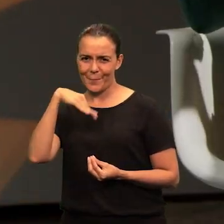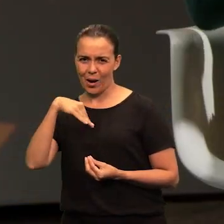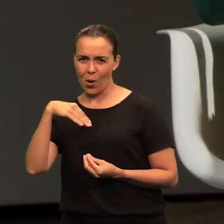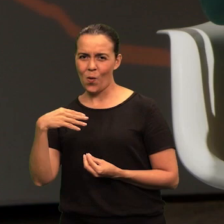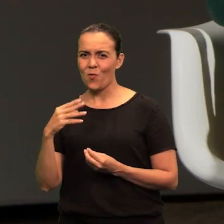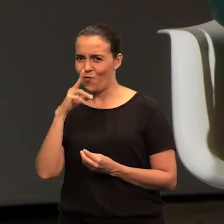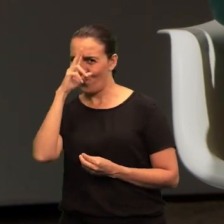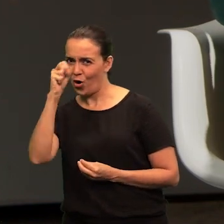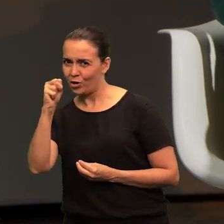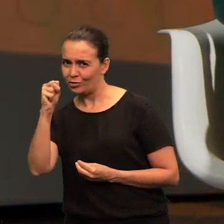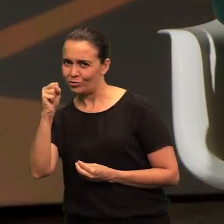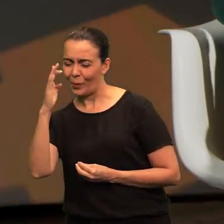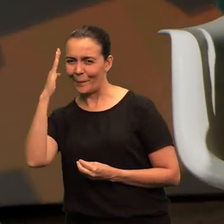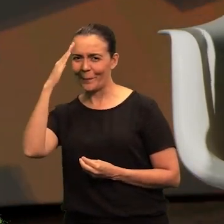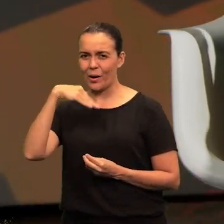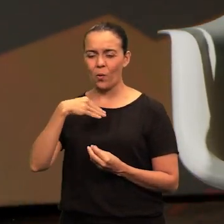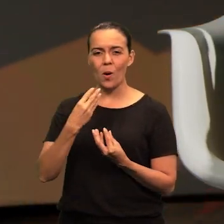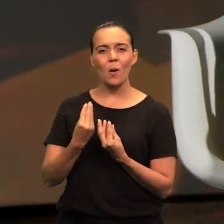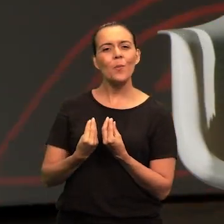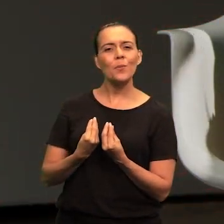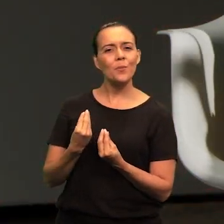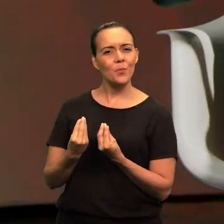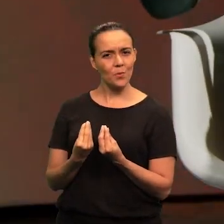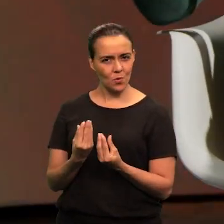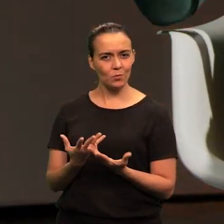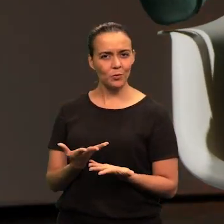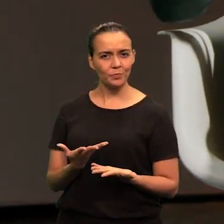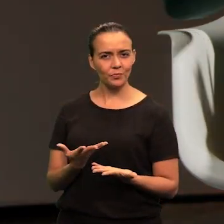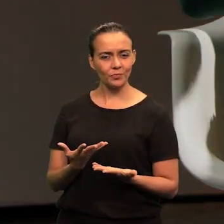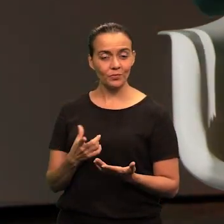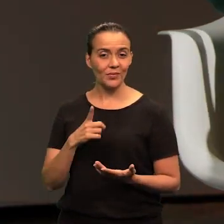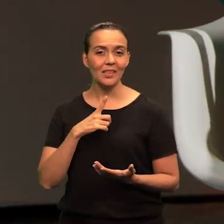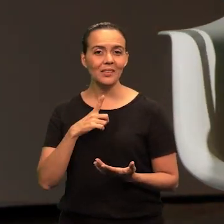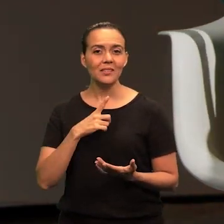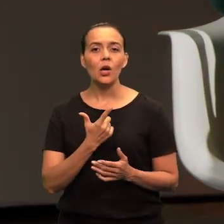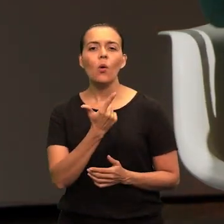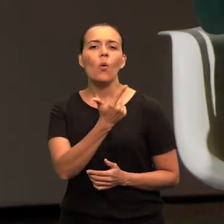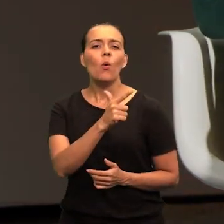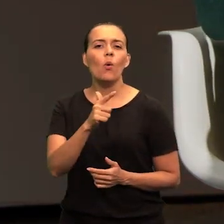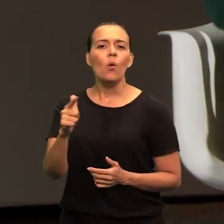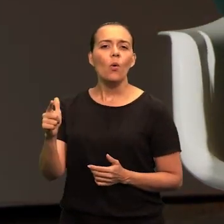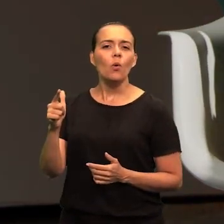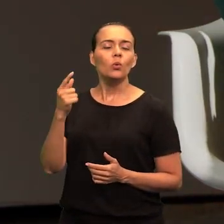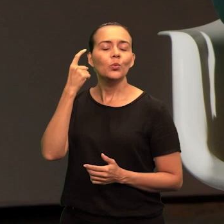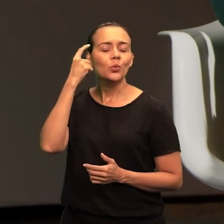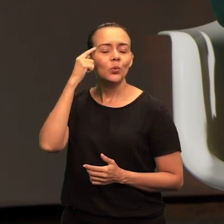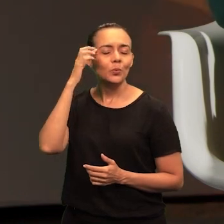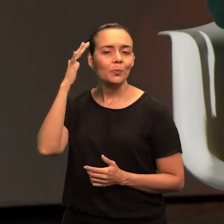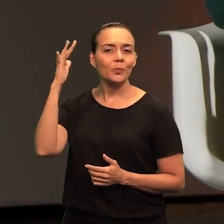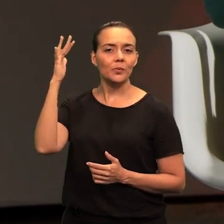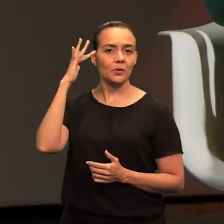E aí eu volto à reflexão de Agostinho e Hanna Arendt, que marcam essa preocupação.